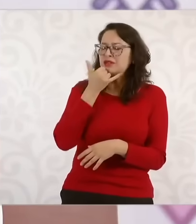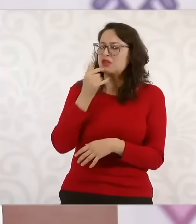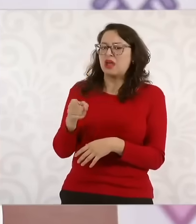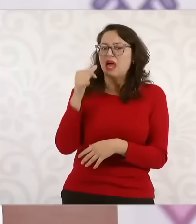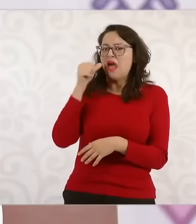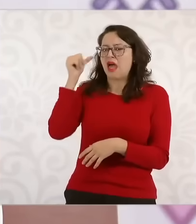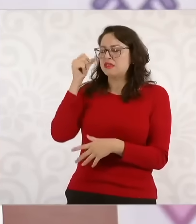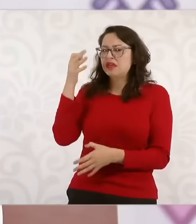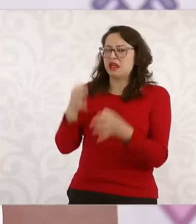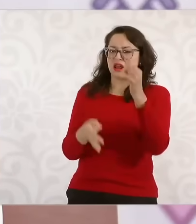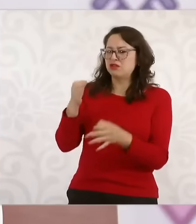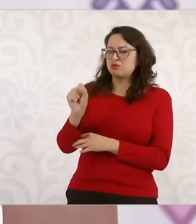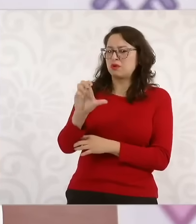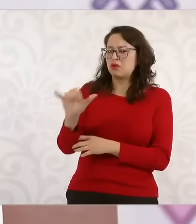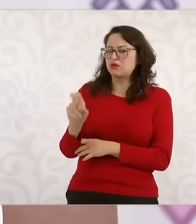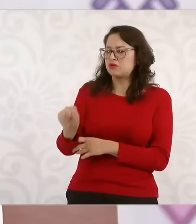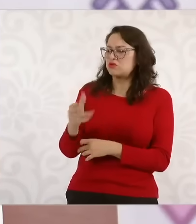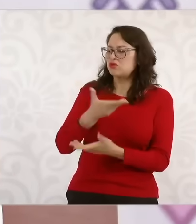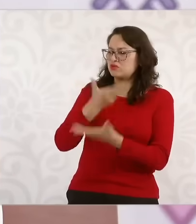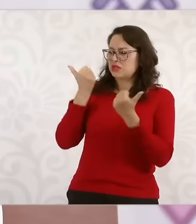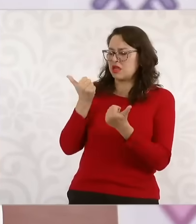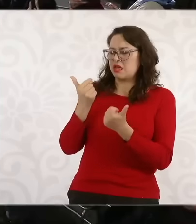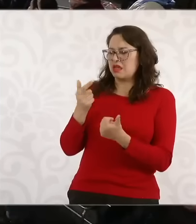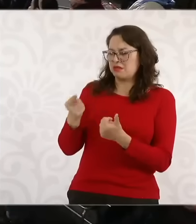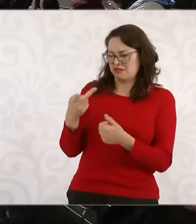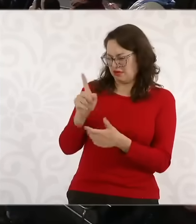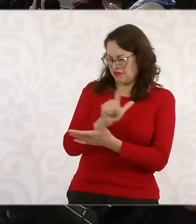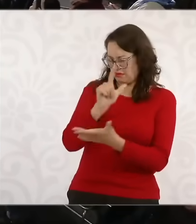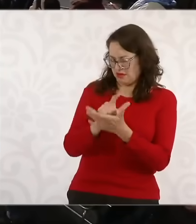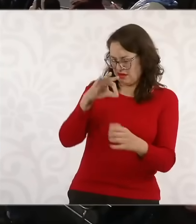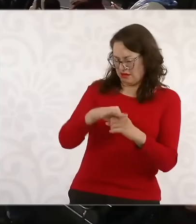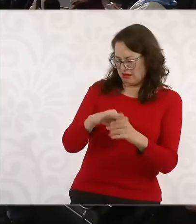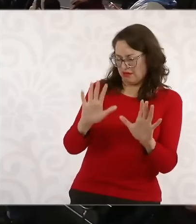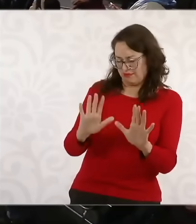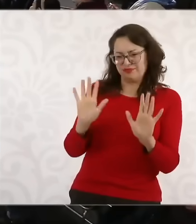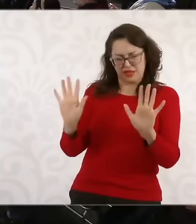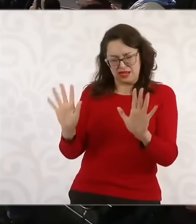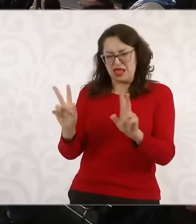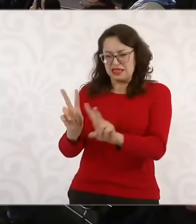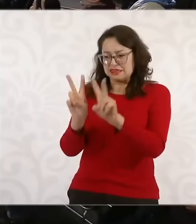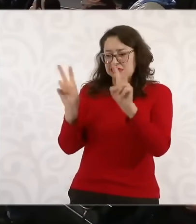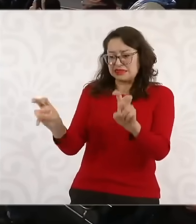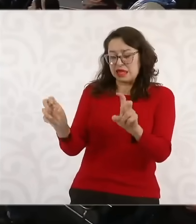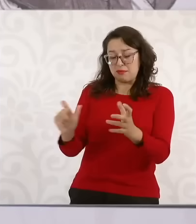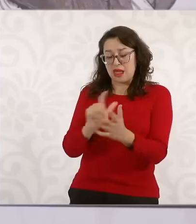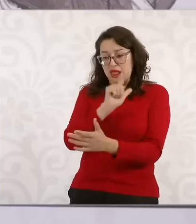en la corte. Ejá, son se suspendió eh el tema del aborto está en las legislaciones locales,